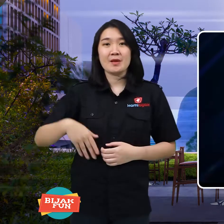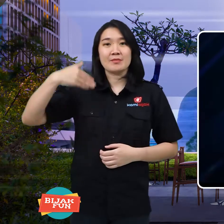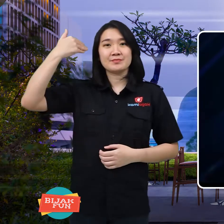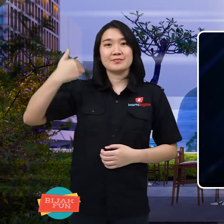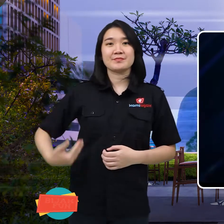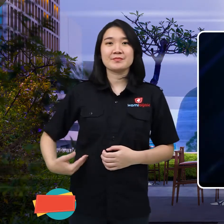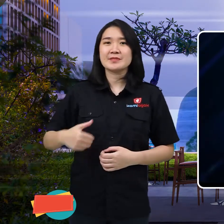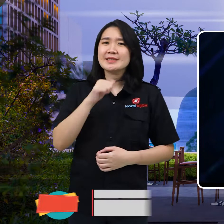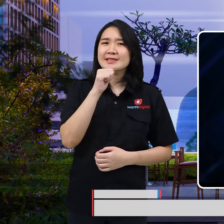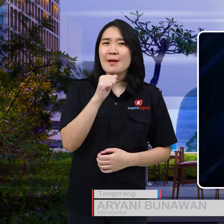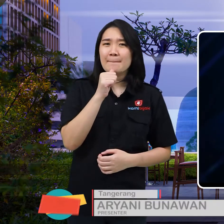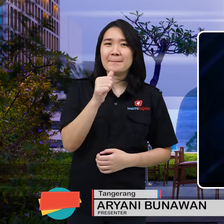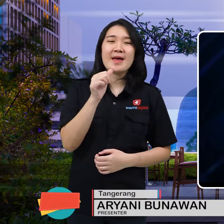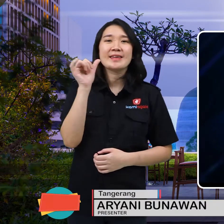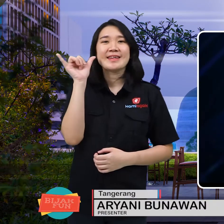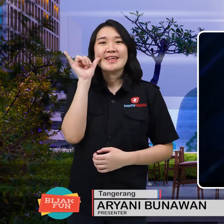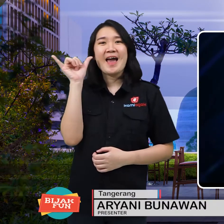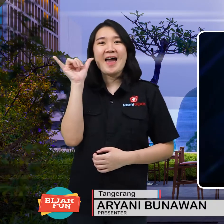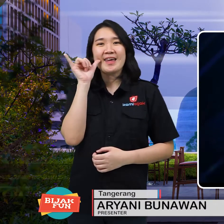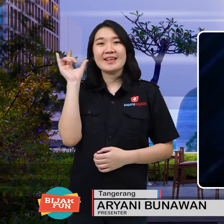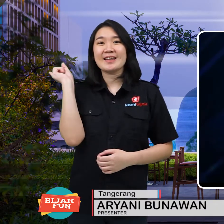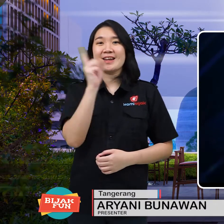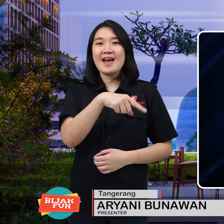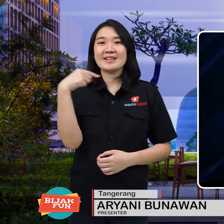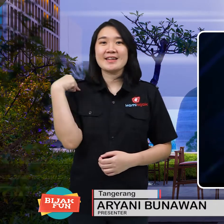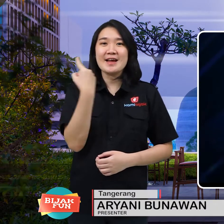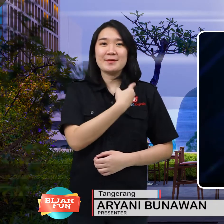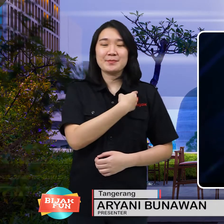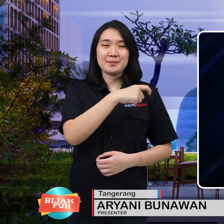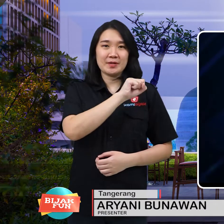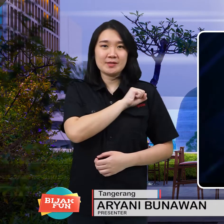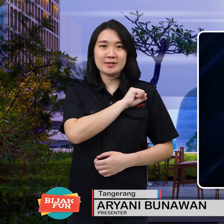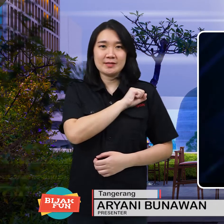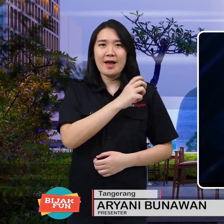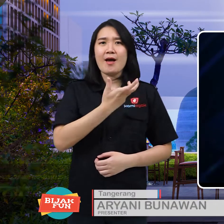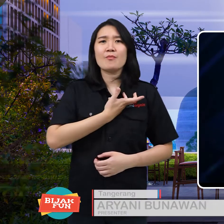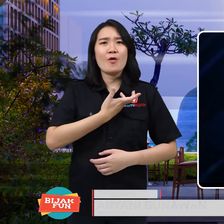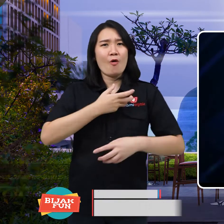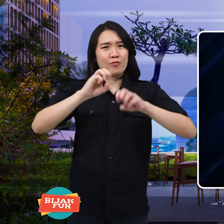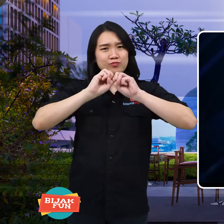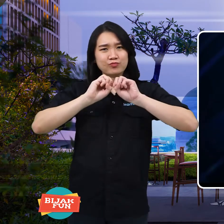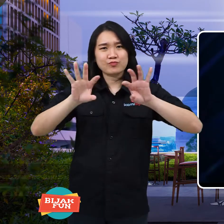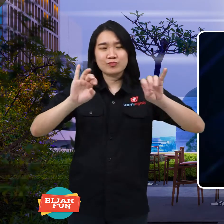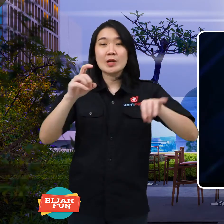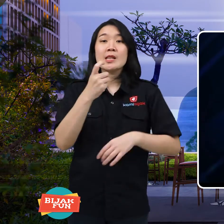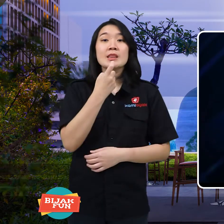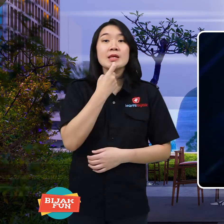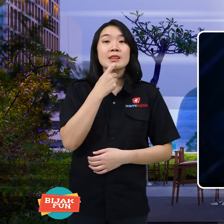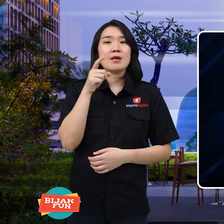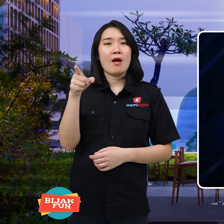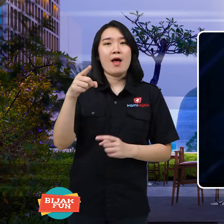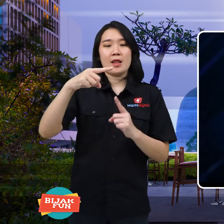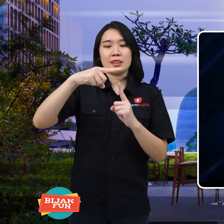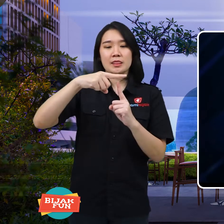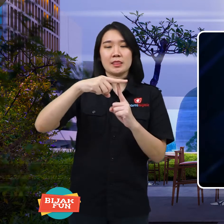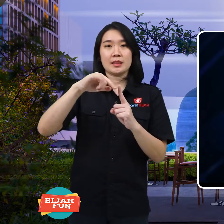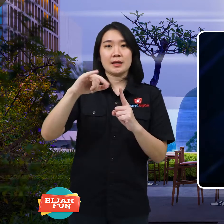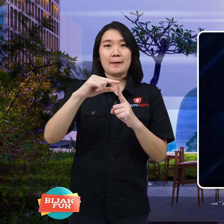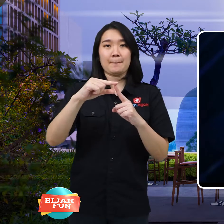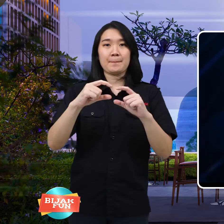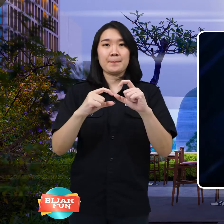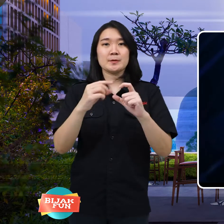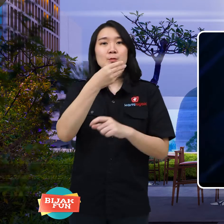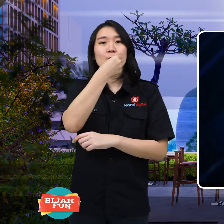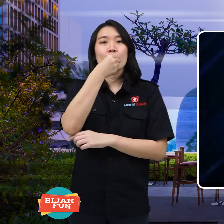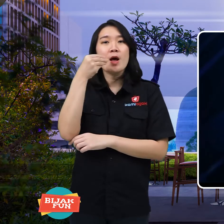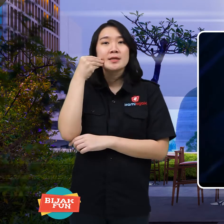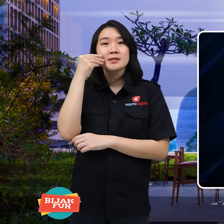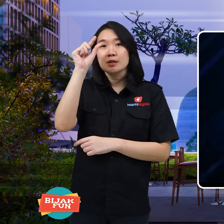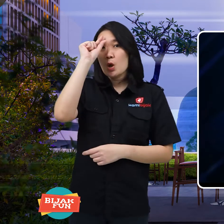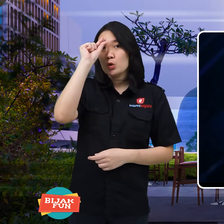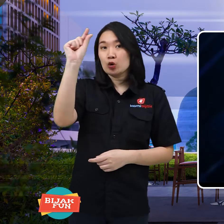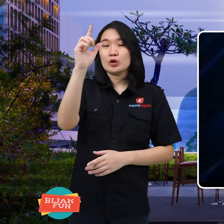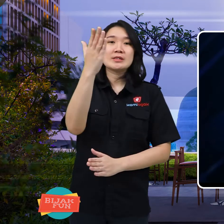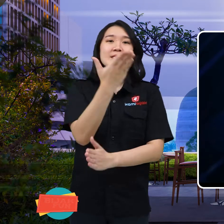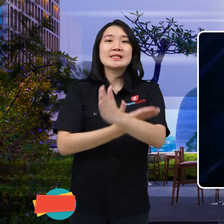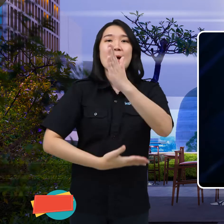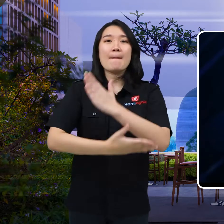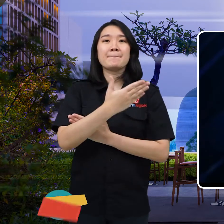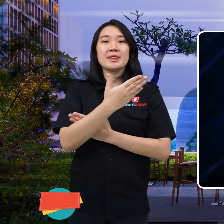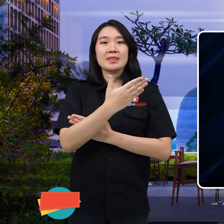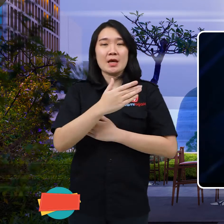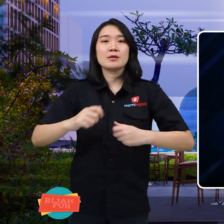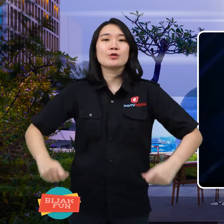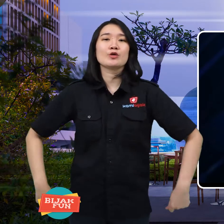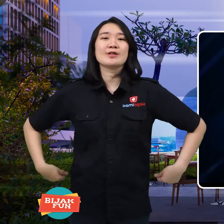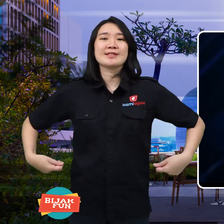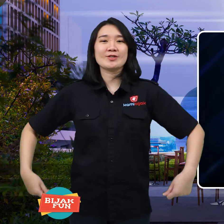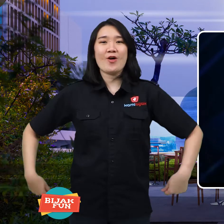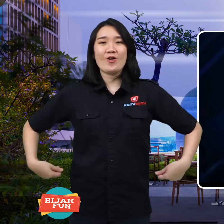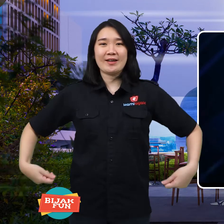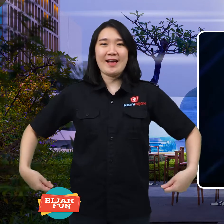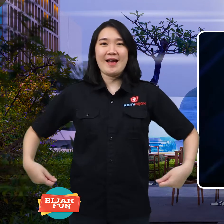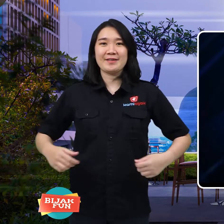Saya Yani dari KamiBijak mau menyampaikan tips puasa untuk disabilitas kursi roda.